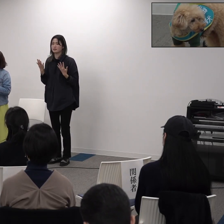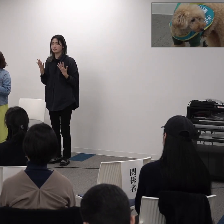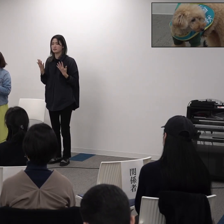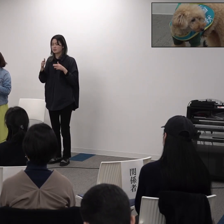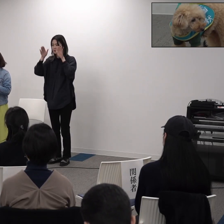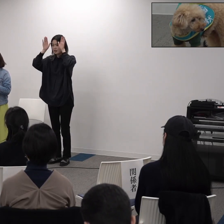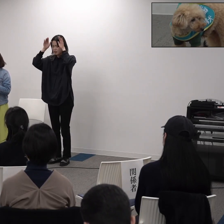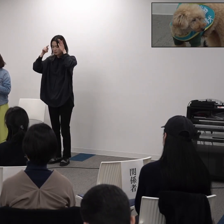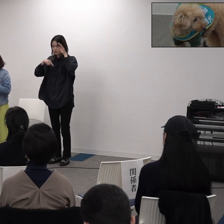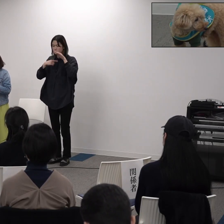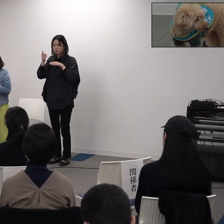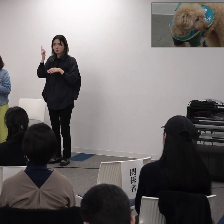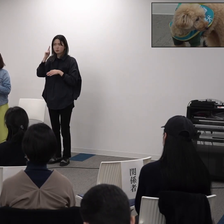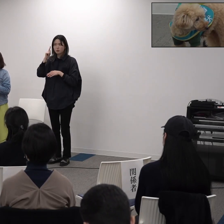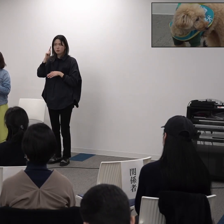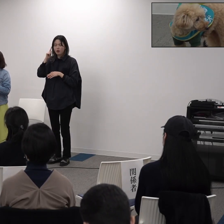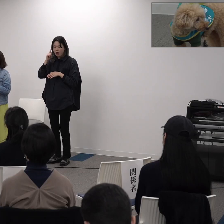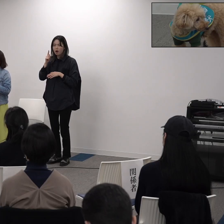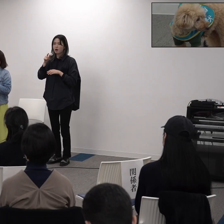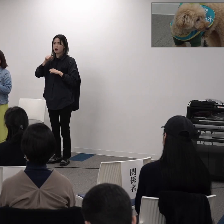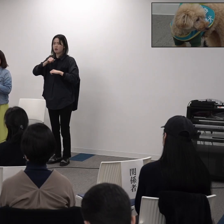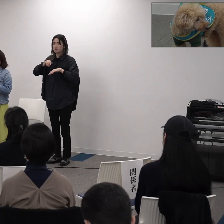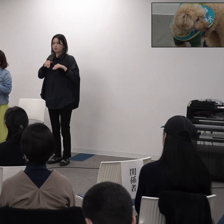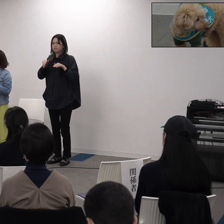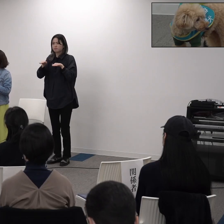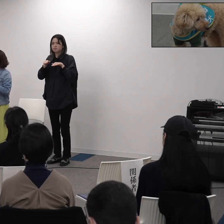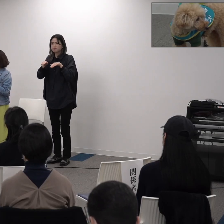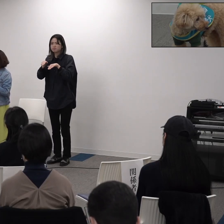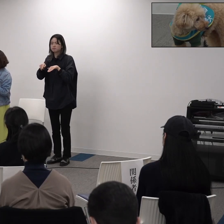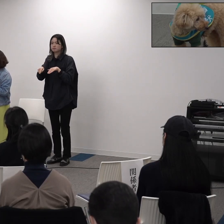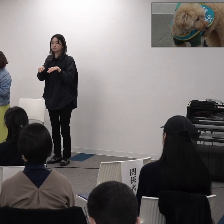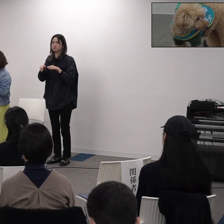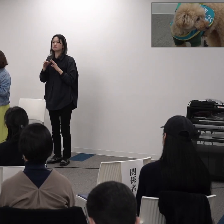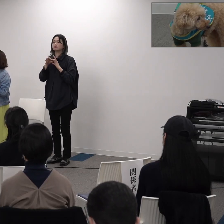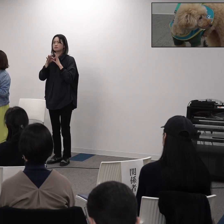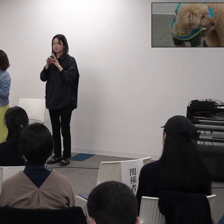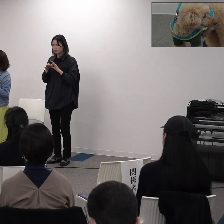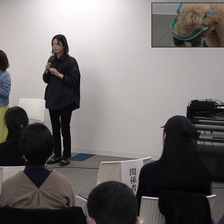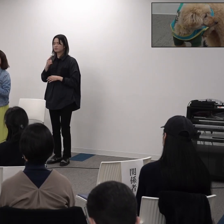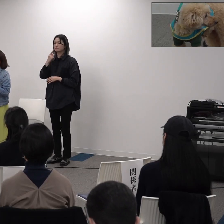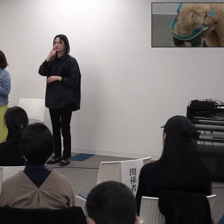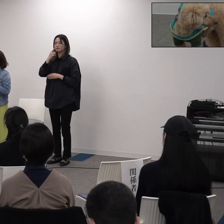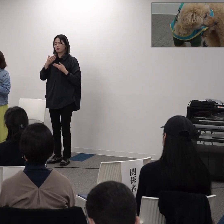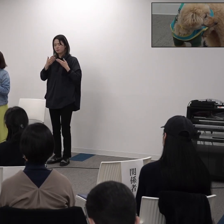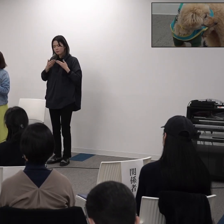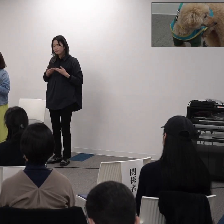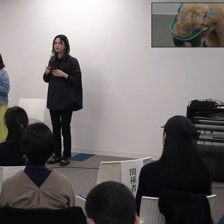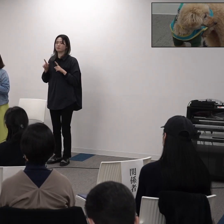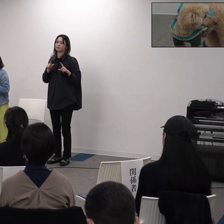それをして くれると思えることで私は安心して生活ができるようになりました